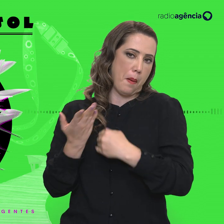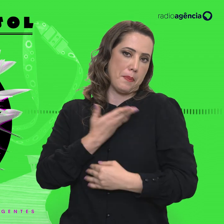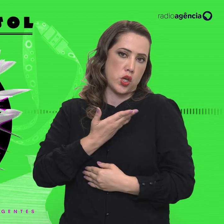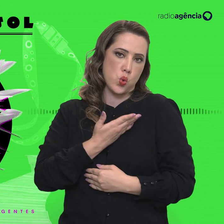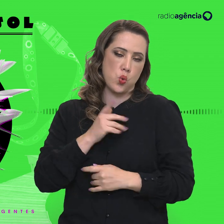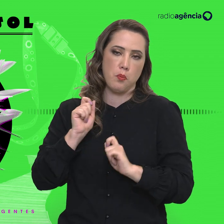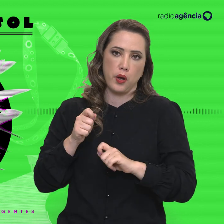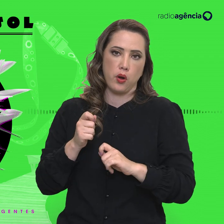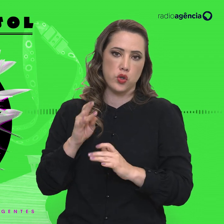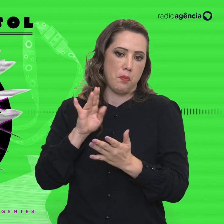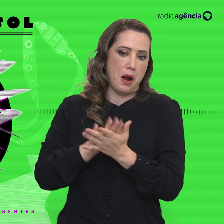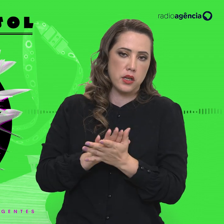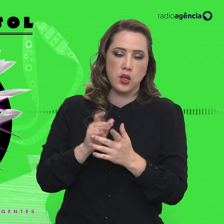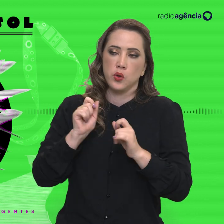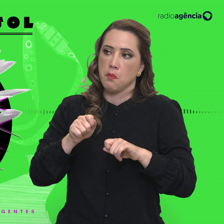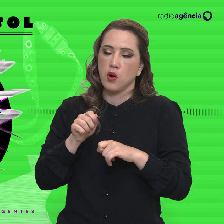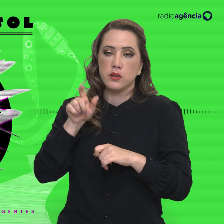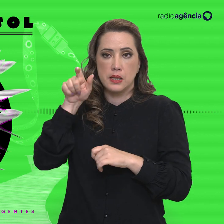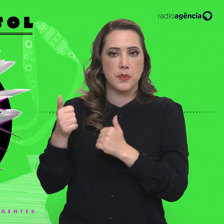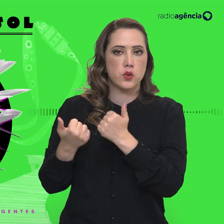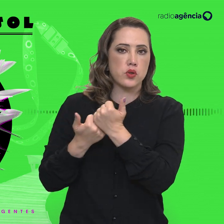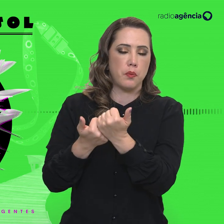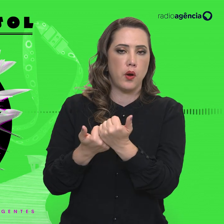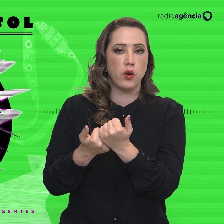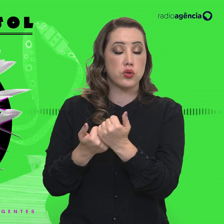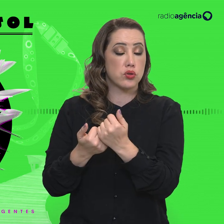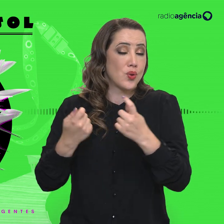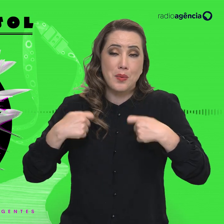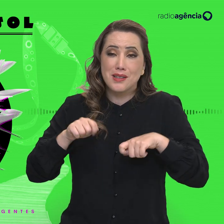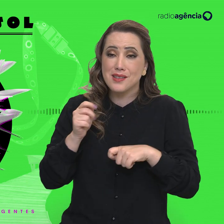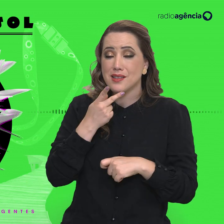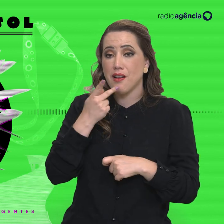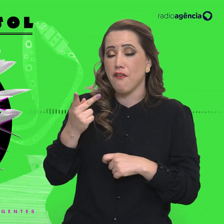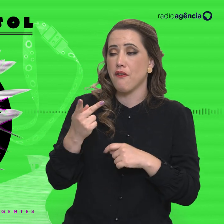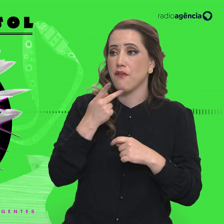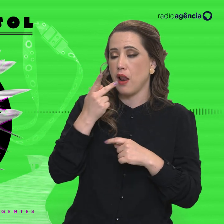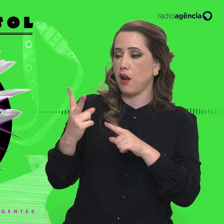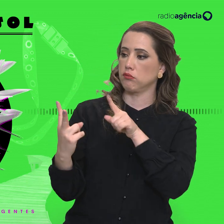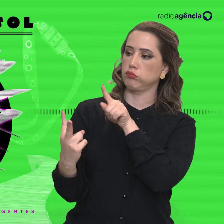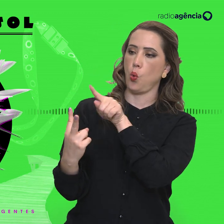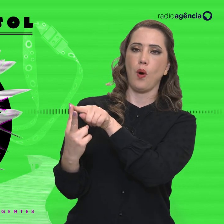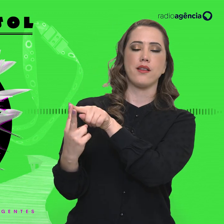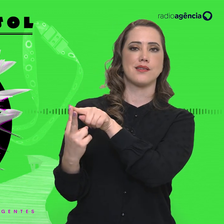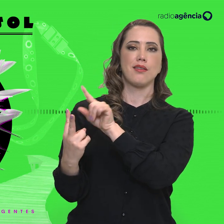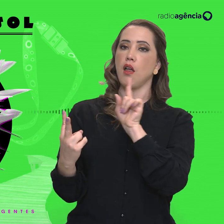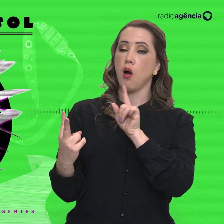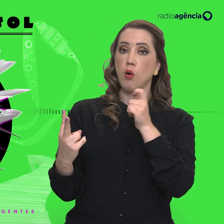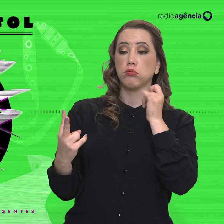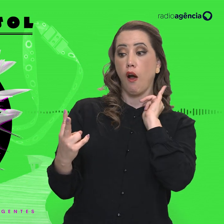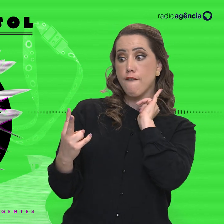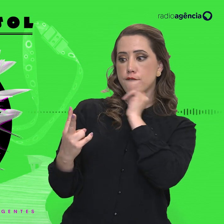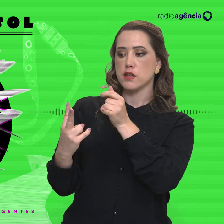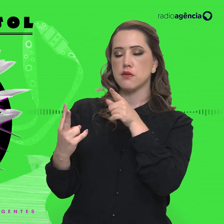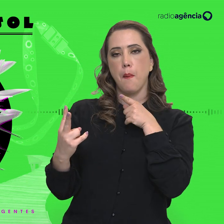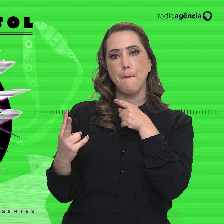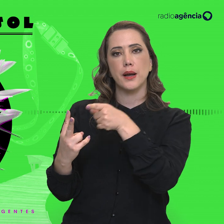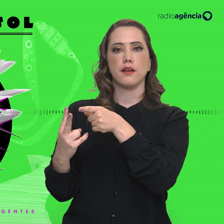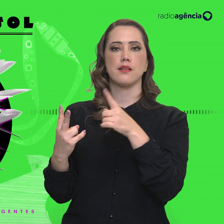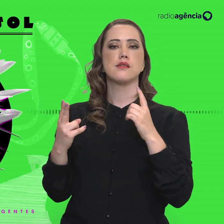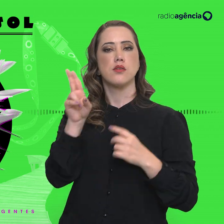Não significa que essa pessoa tem um problema cognitivo. Essa pessoa está usando o colar porque se ela ficar numa fila